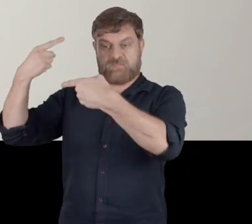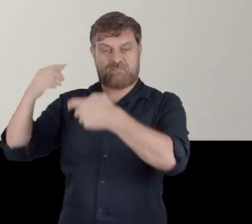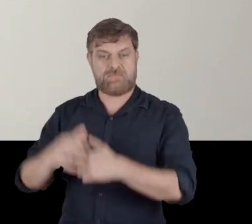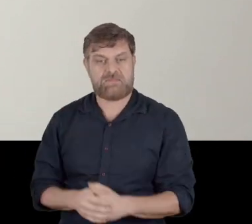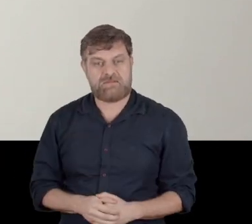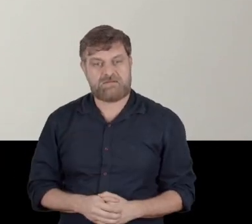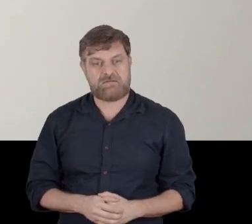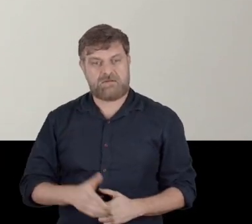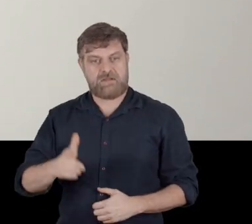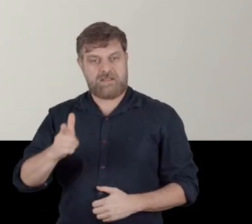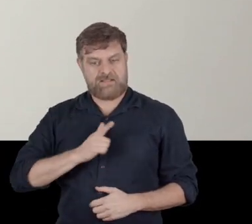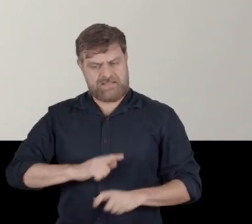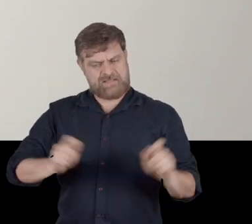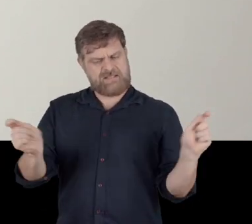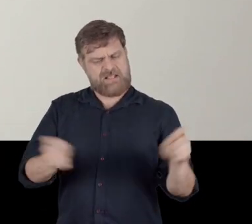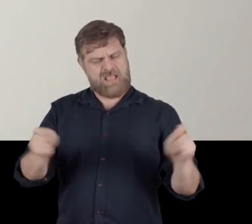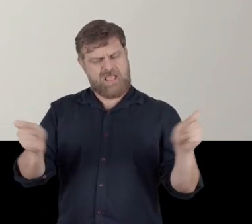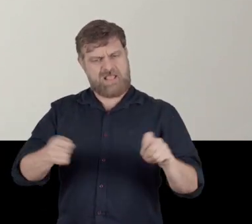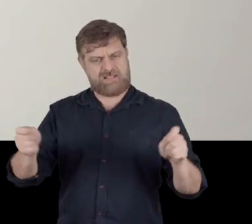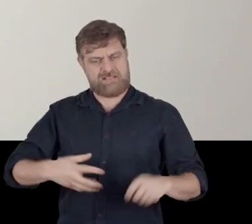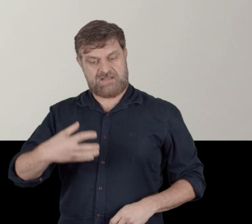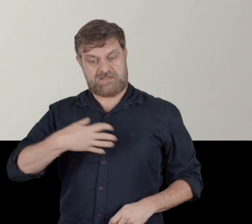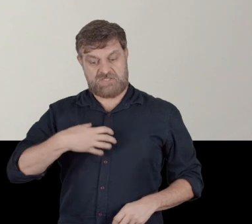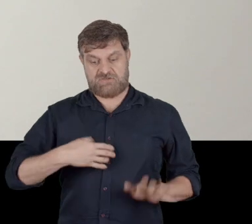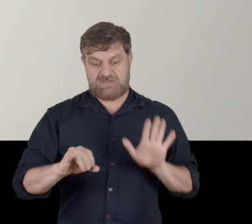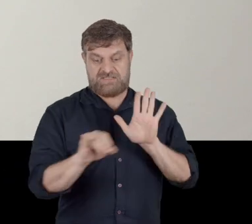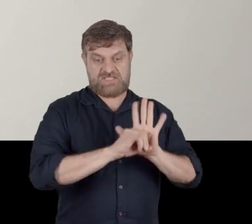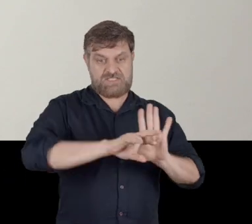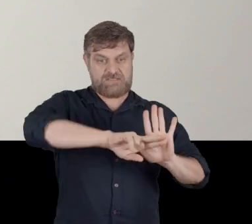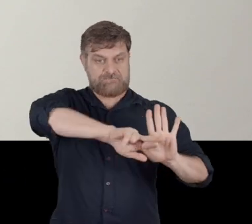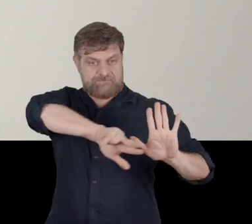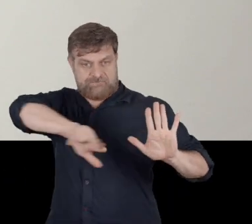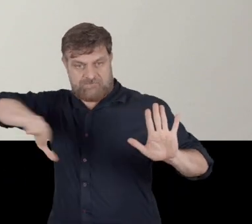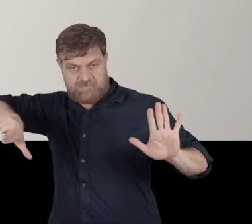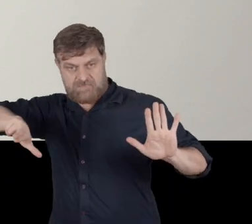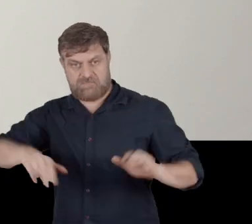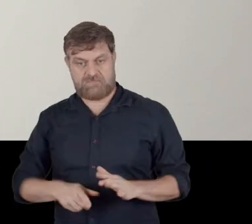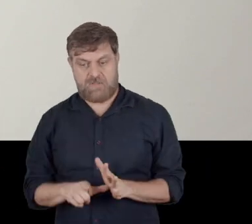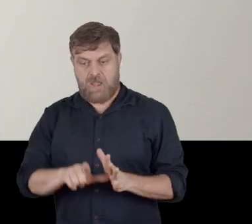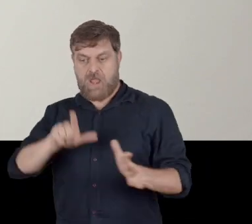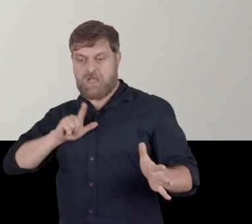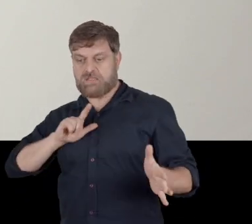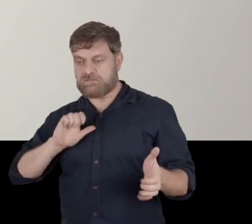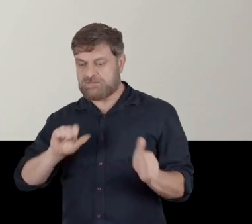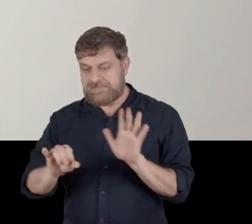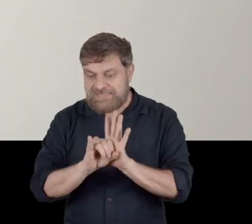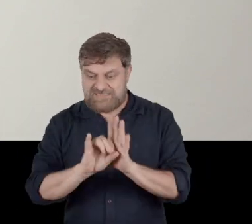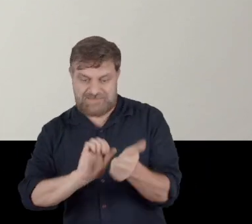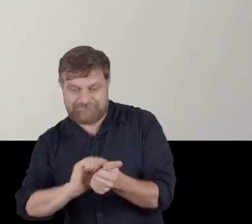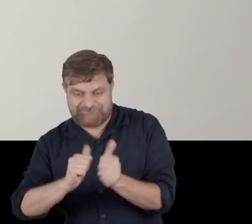E você tem mais possibilidades de expor mais identidades, que antes você tinha que adaptar sua identidade para aquele formato